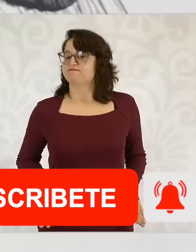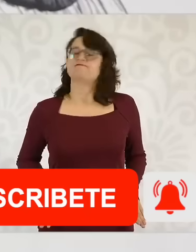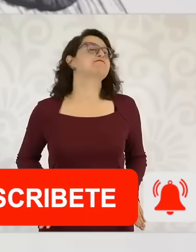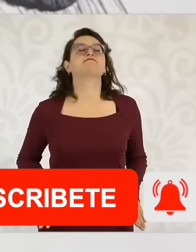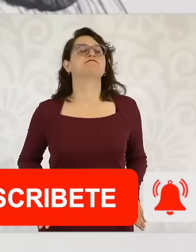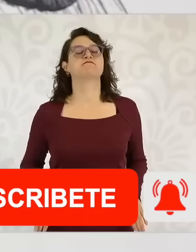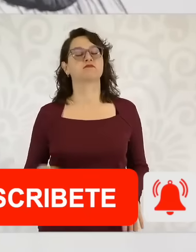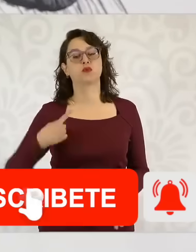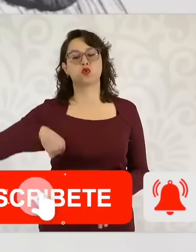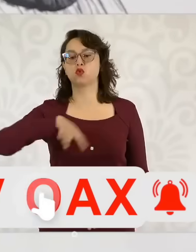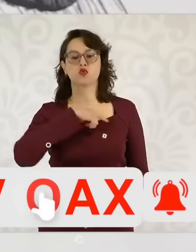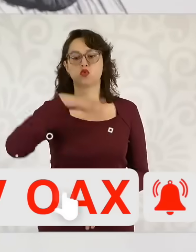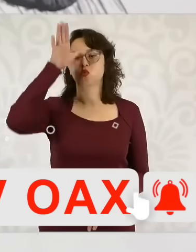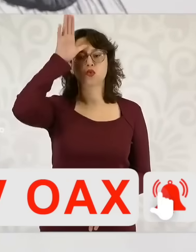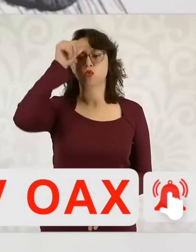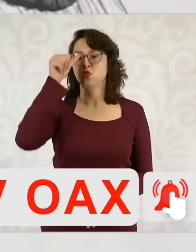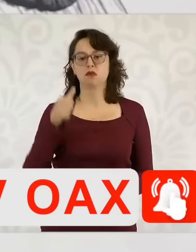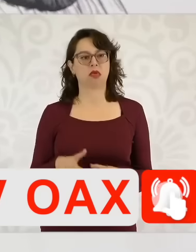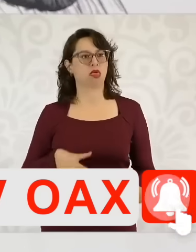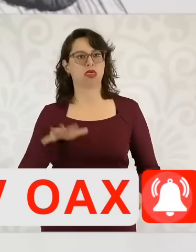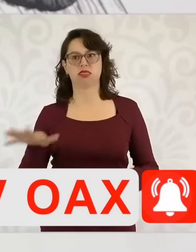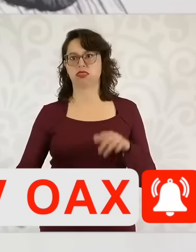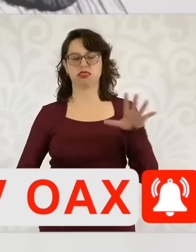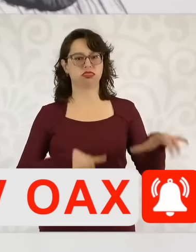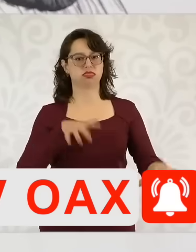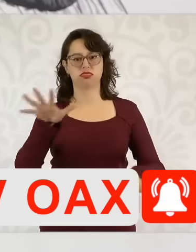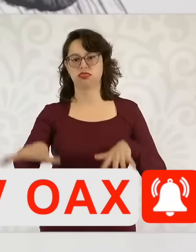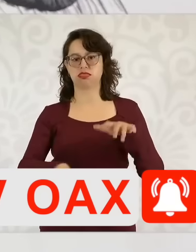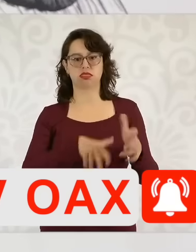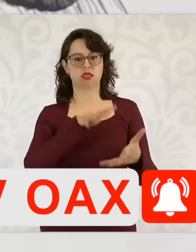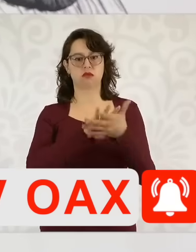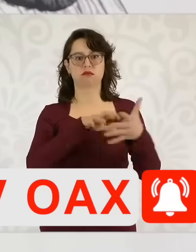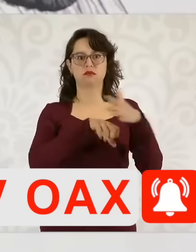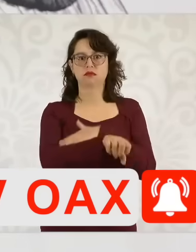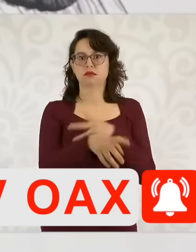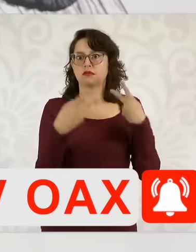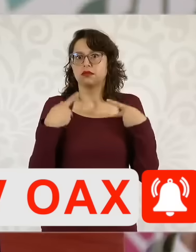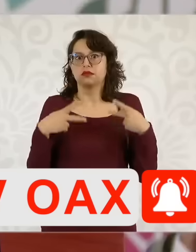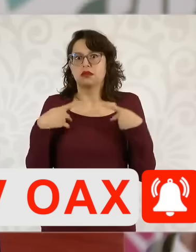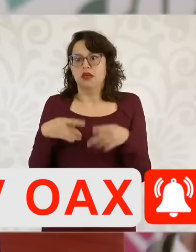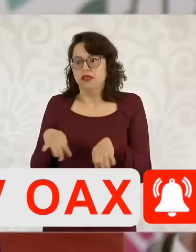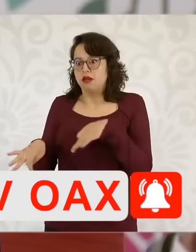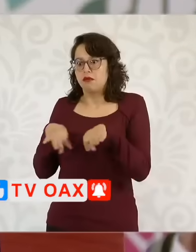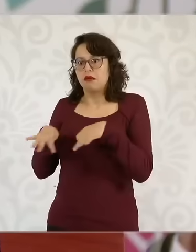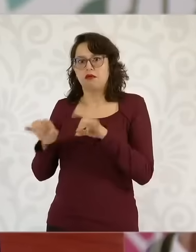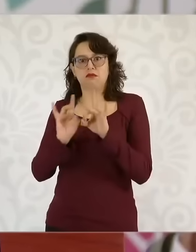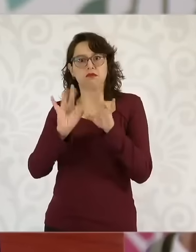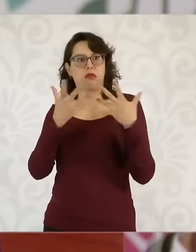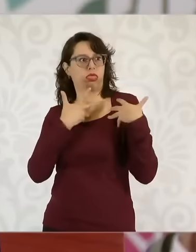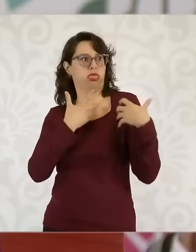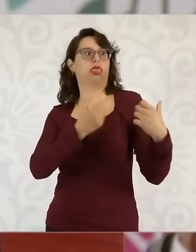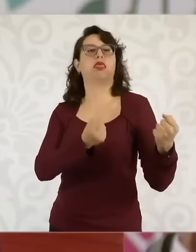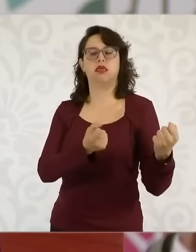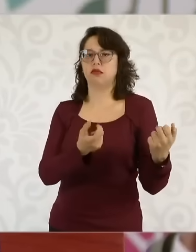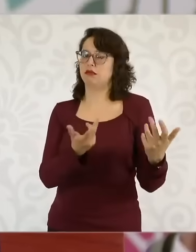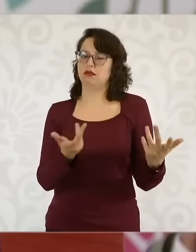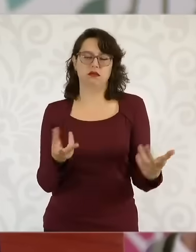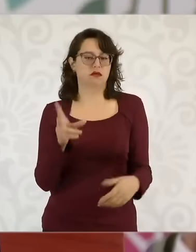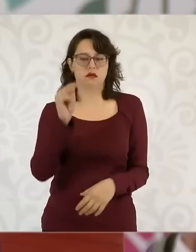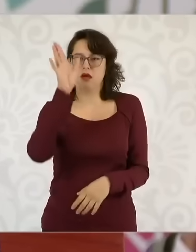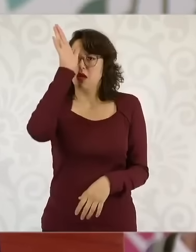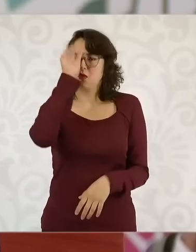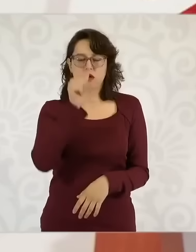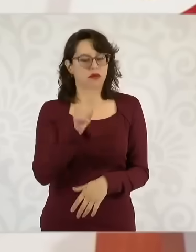utilizaran las redadas para detener a personas que trabajan honestamente en los Estados Unidos que